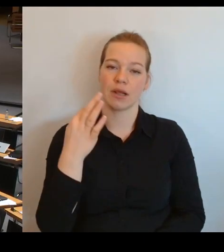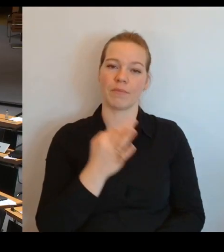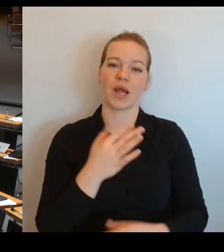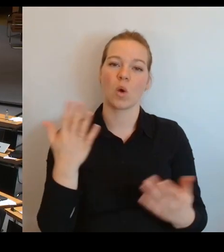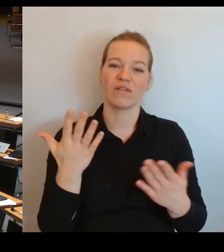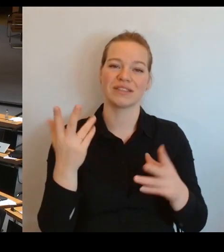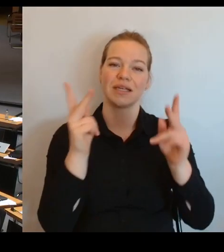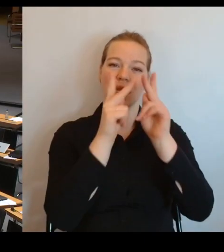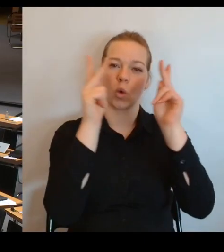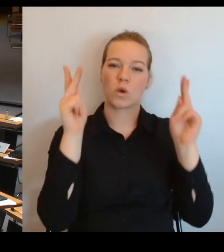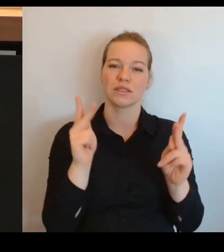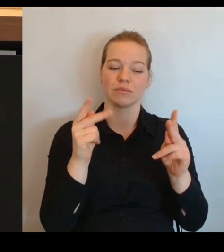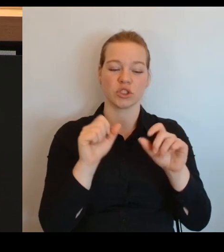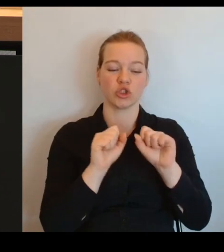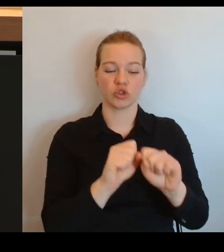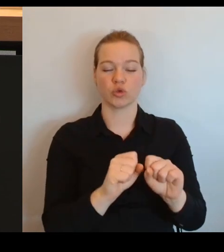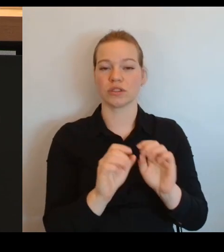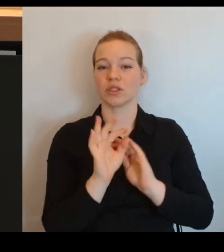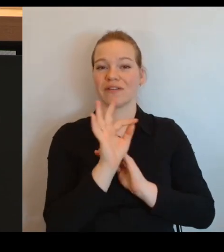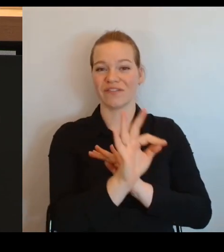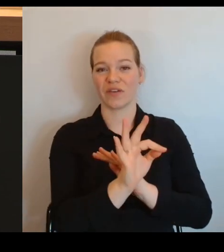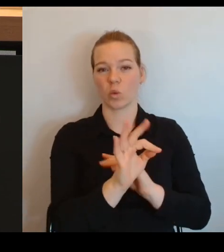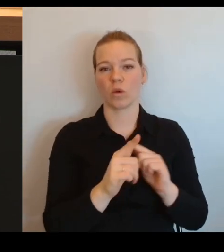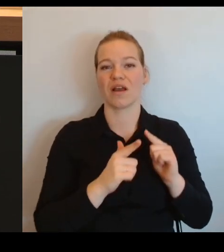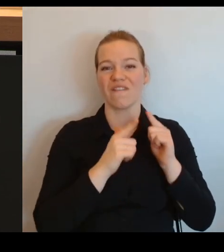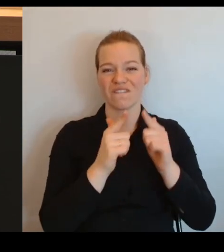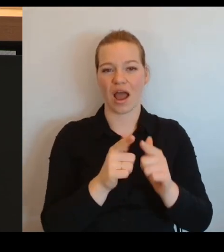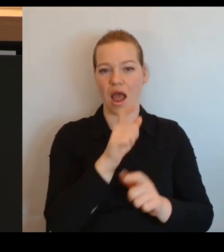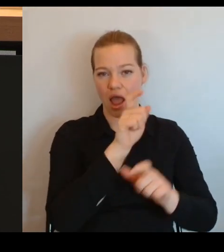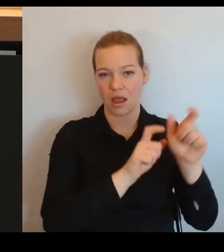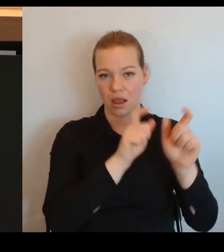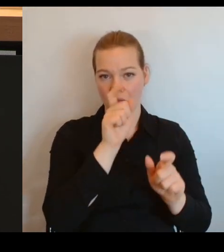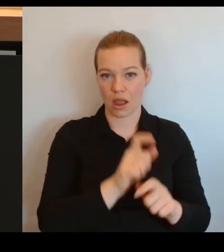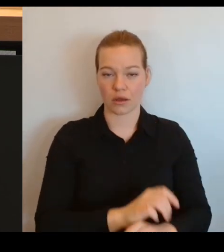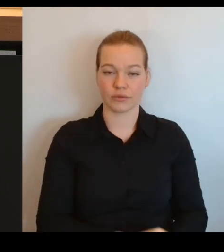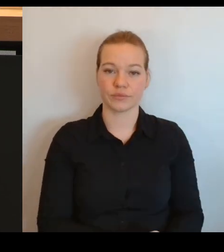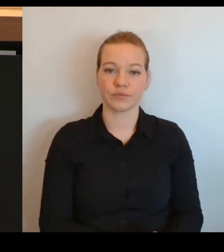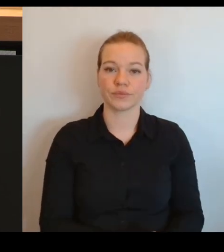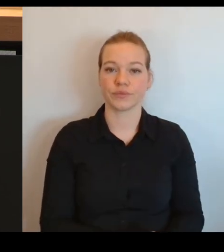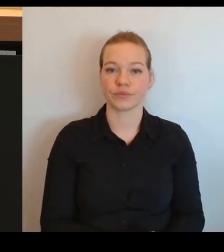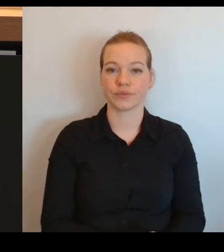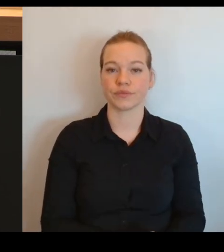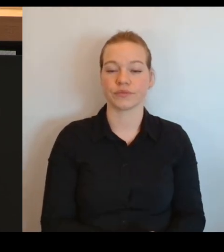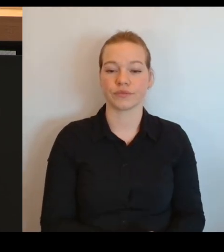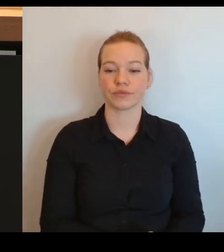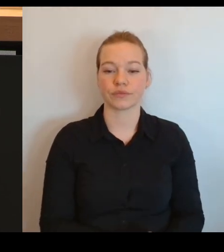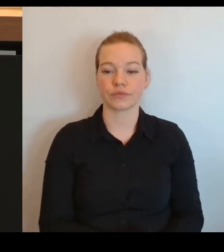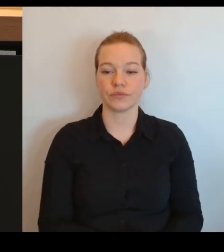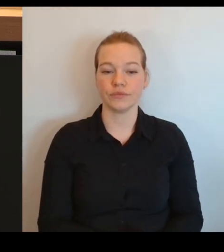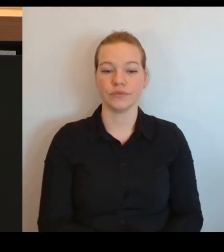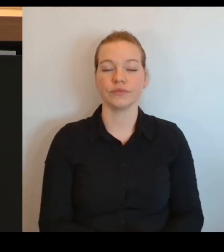auch, dass man sich vor allem erst einmal der Aufgabe annimmt und nicht vor der Verantwortung drückt.